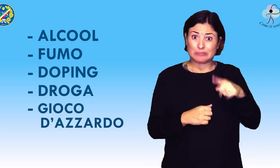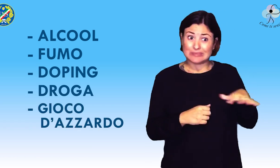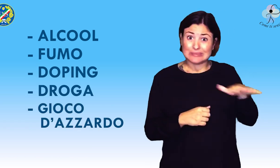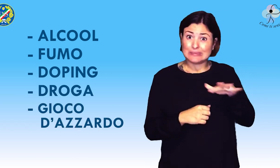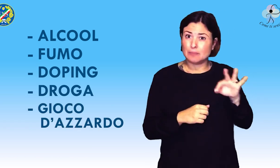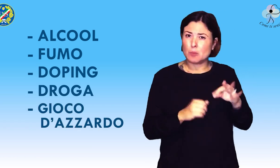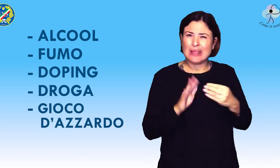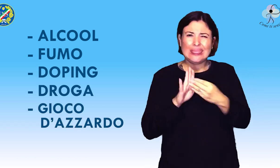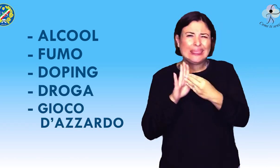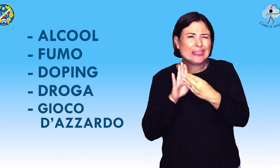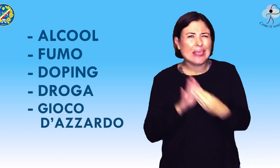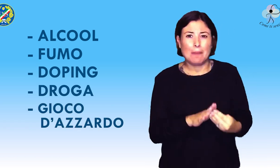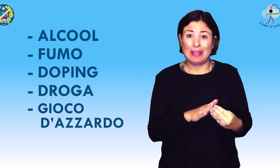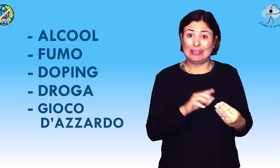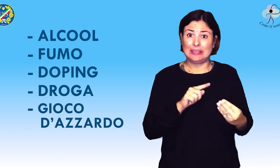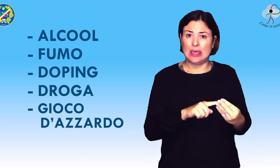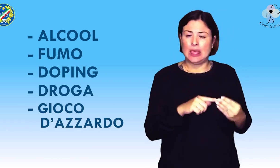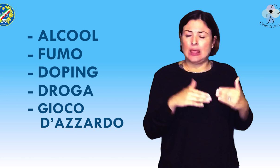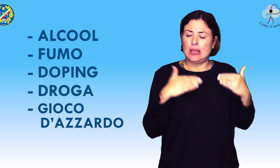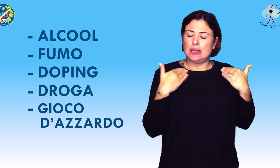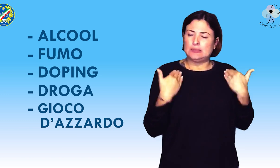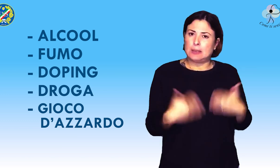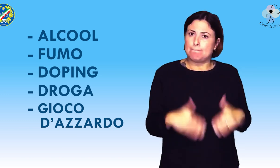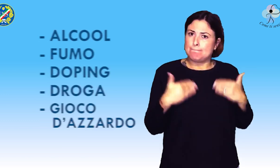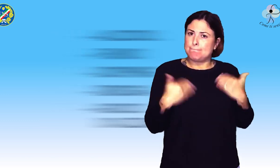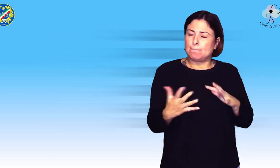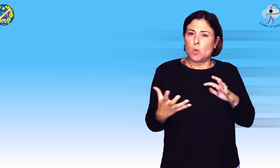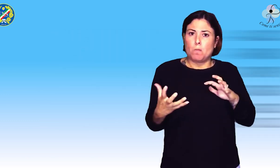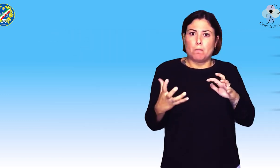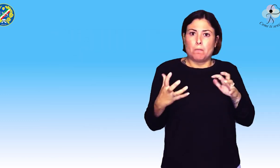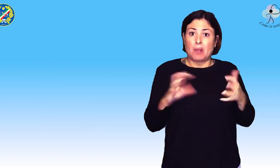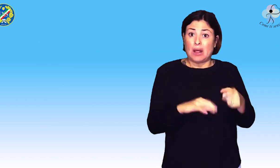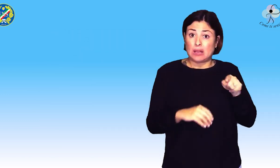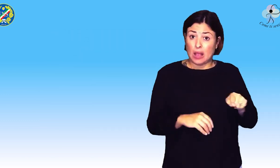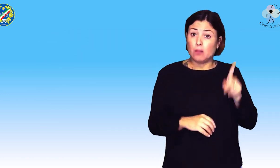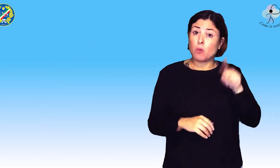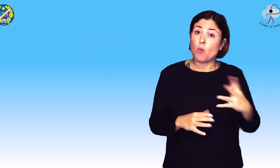tenendo conto che le dipendenze rappresentano un fenomeno complesso,